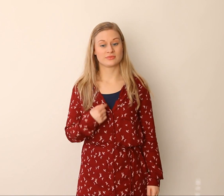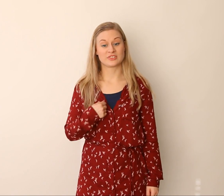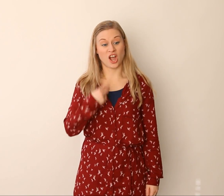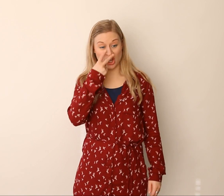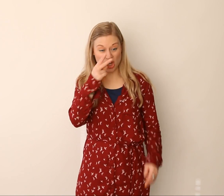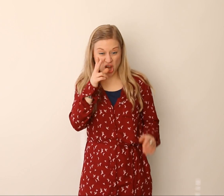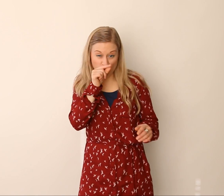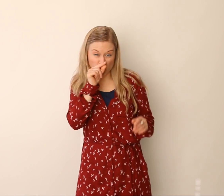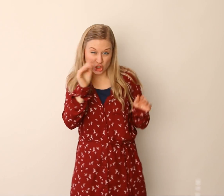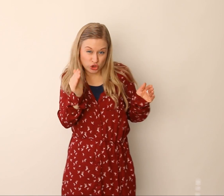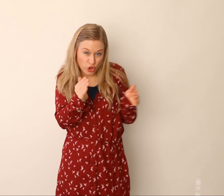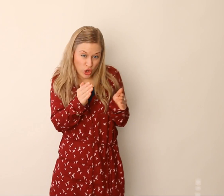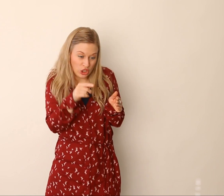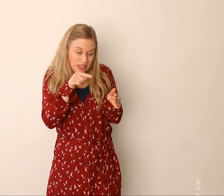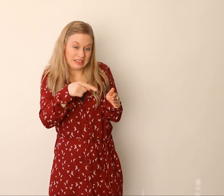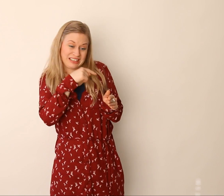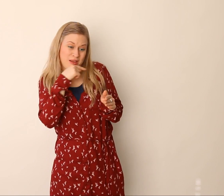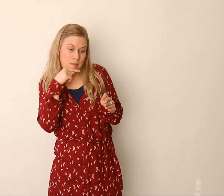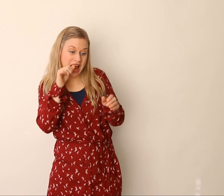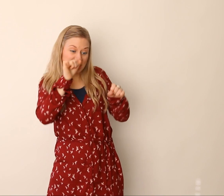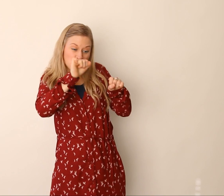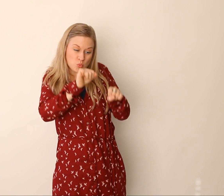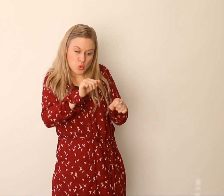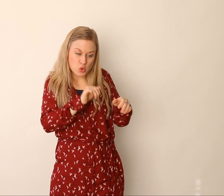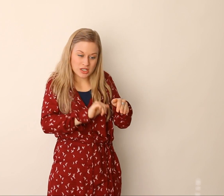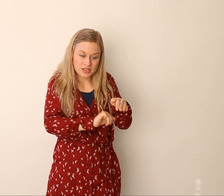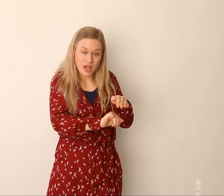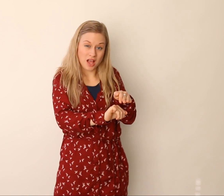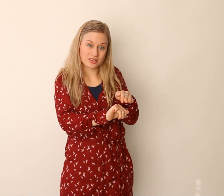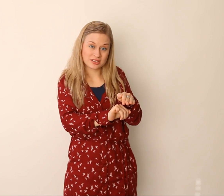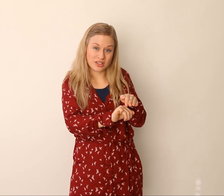Ik zag een kuikentje, dat bij zijn moeder zat,